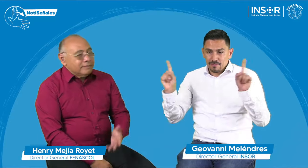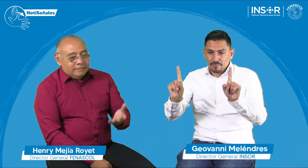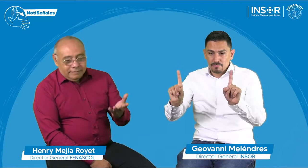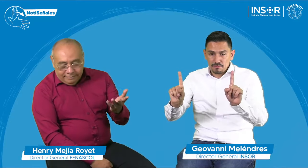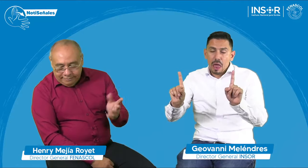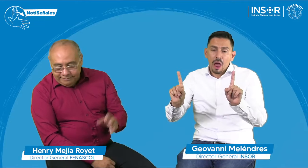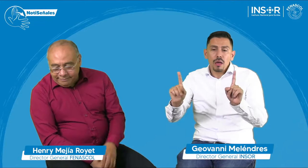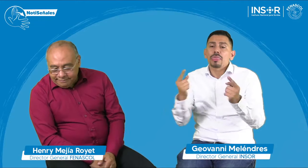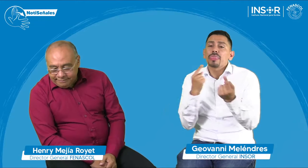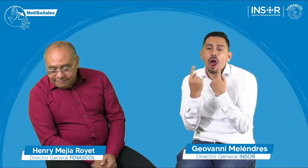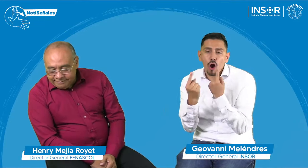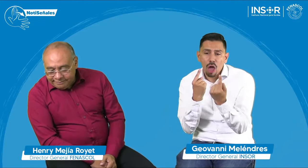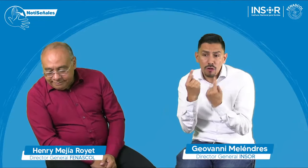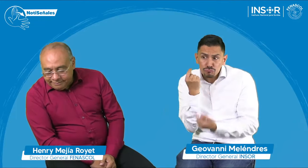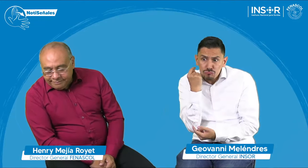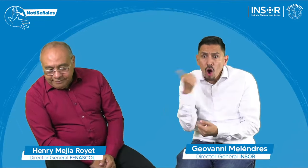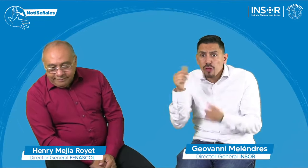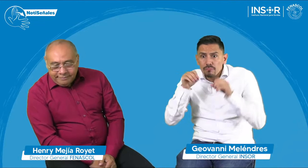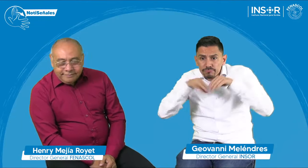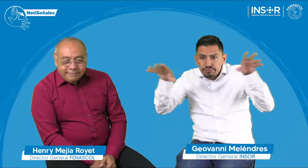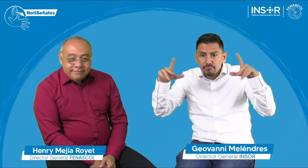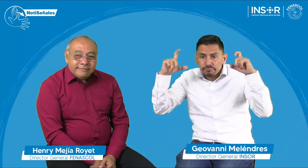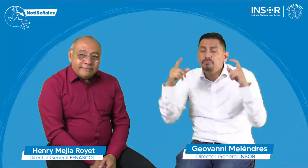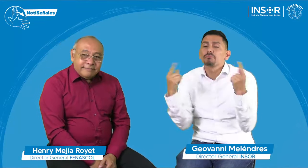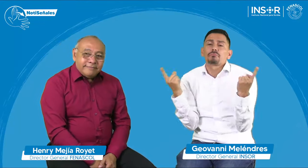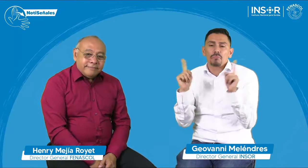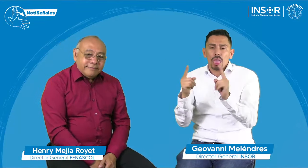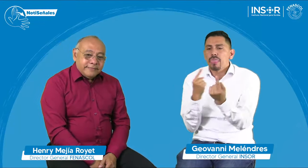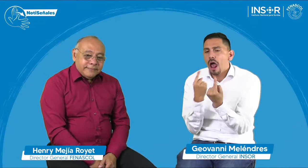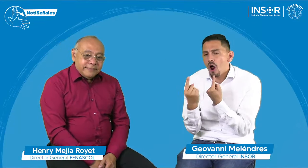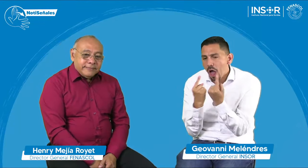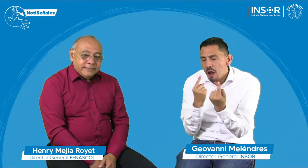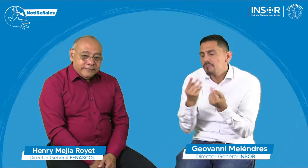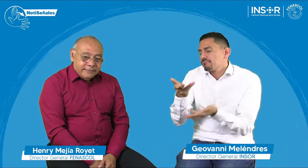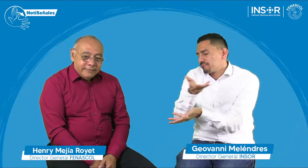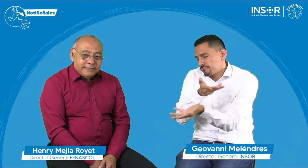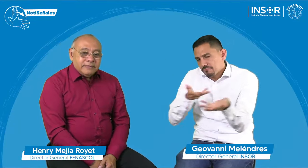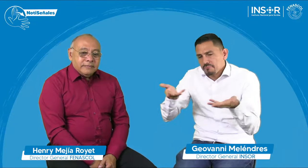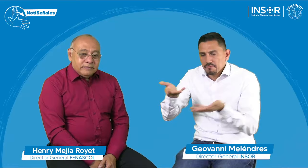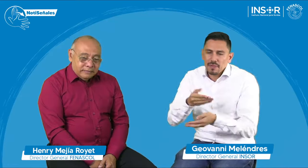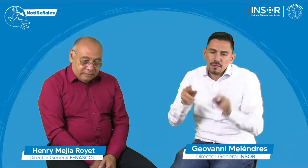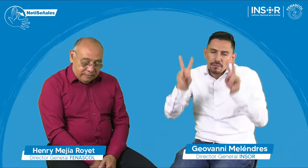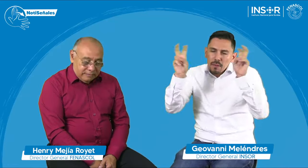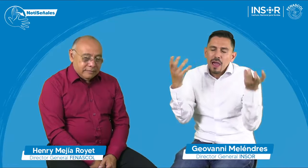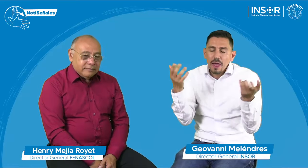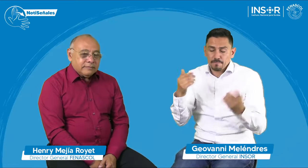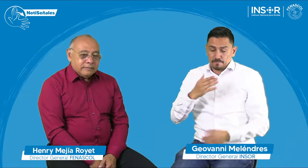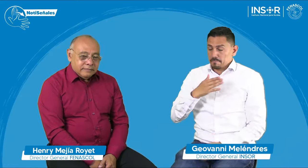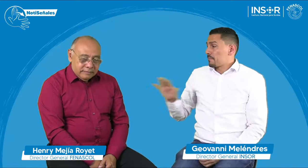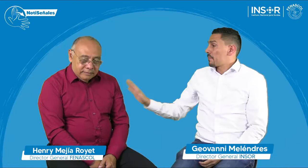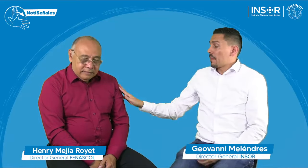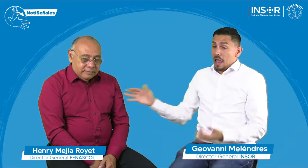llegar a un a un acuerdo Por ejemplo, el presidente Gustavo Petro dialogó hace poquito con